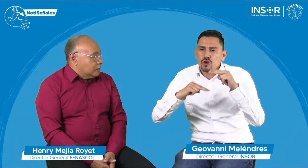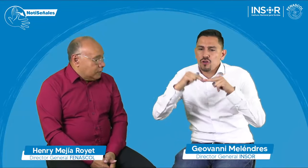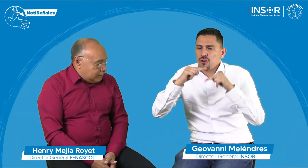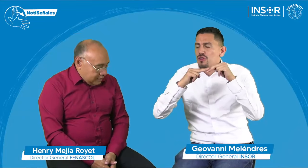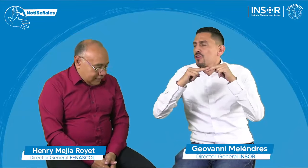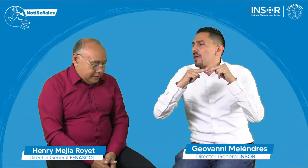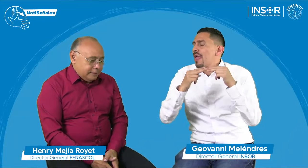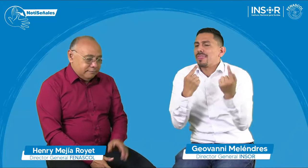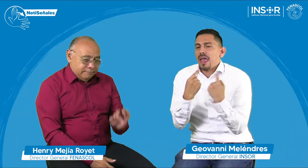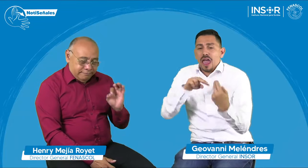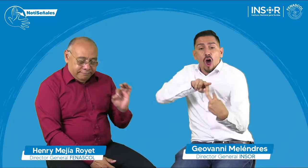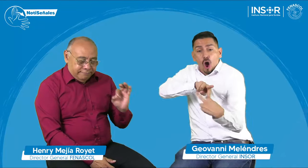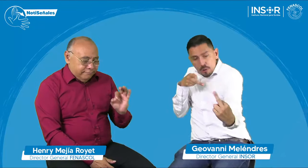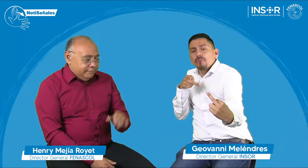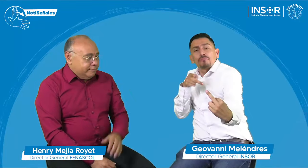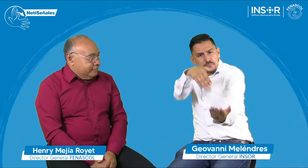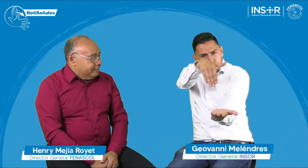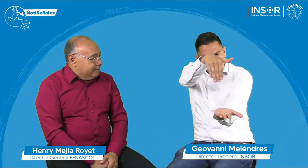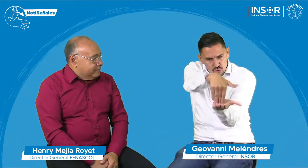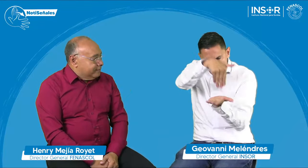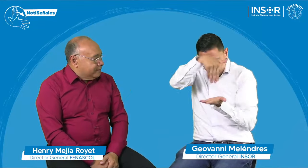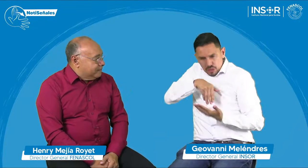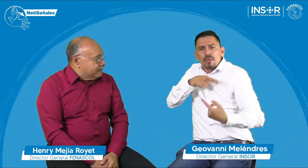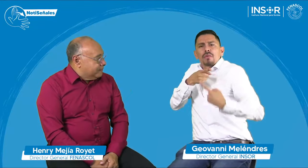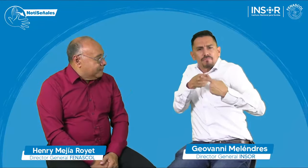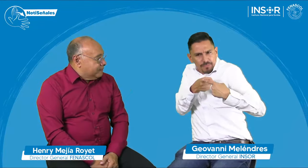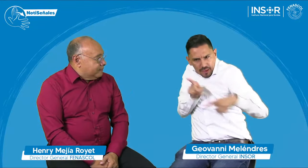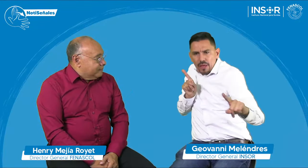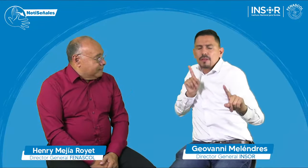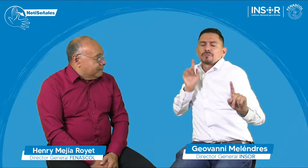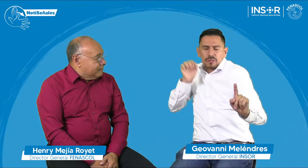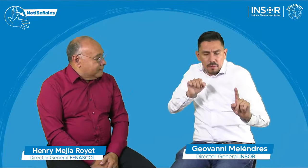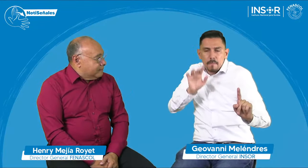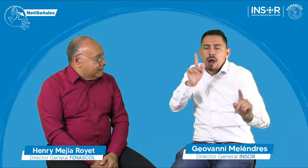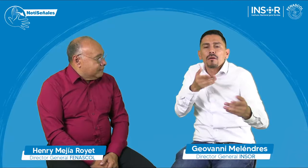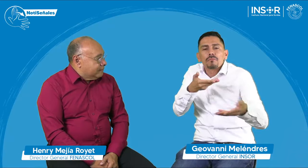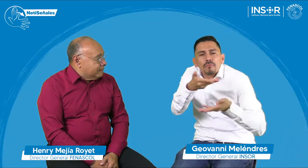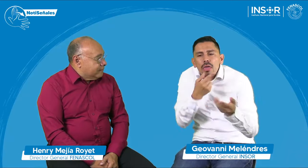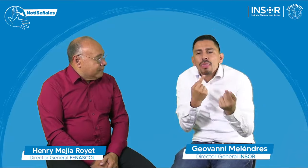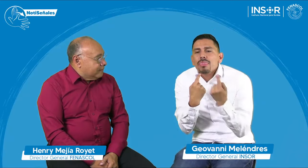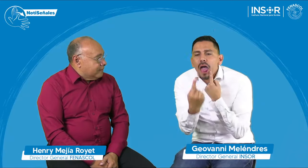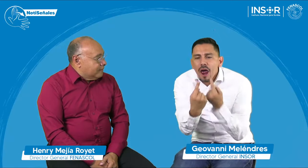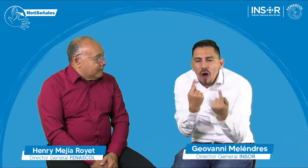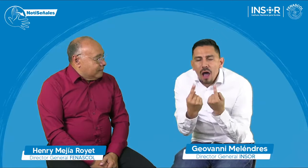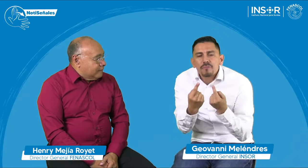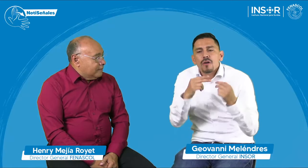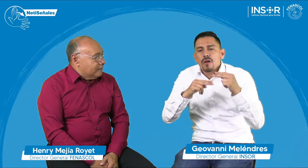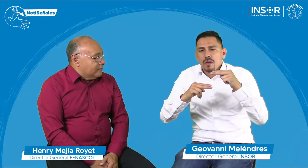Exacto. pero hay que buscar la forma de dialogar y construir.